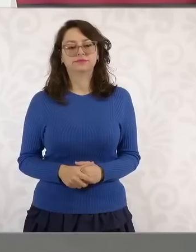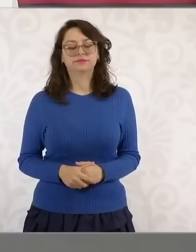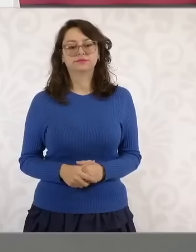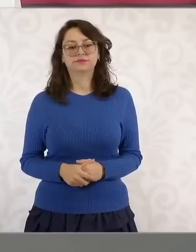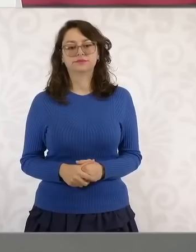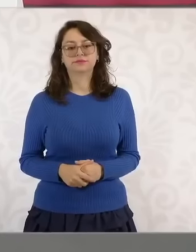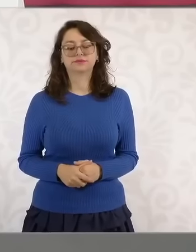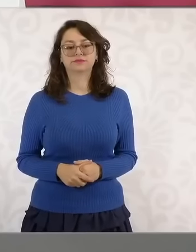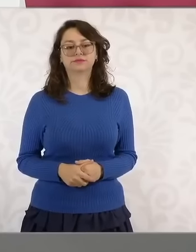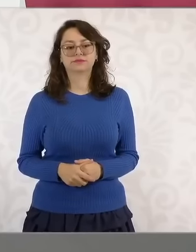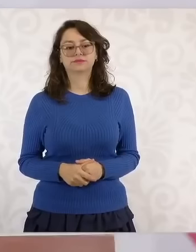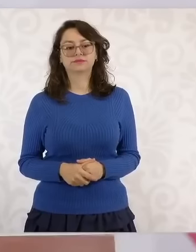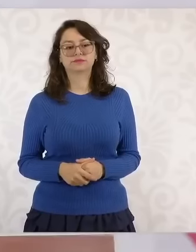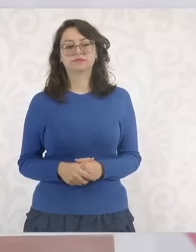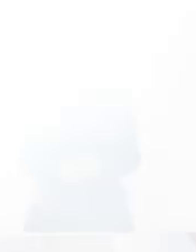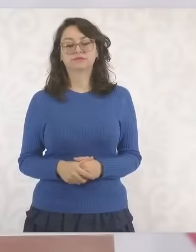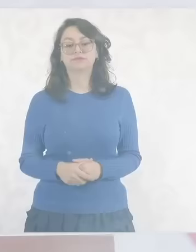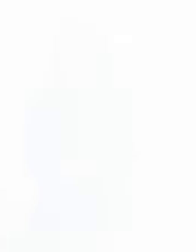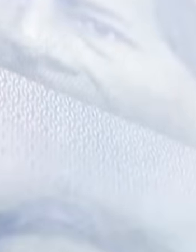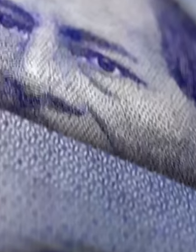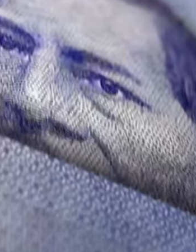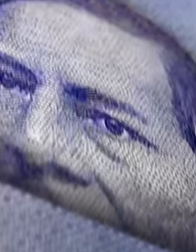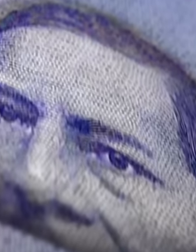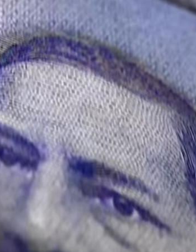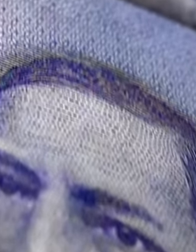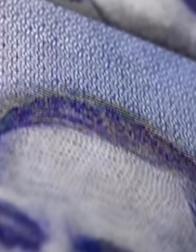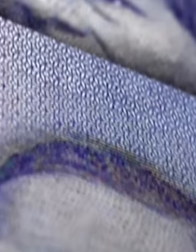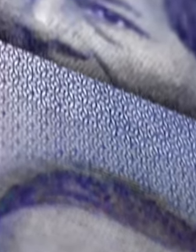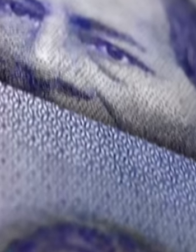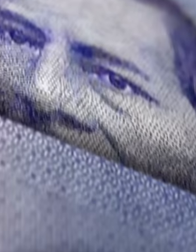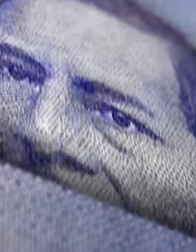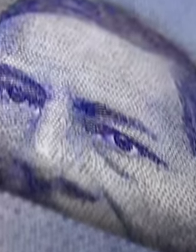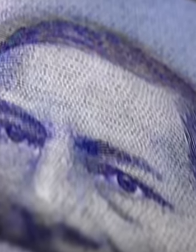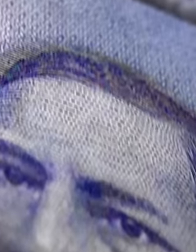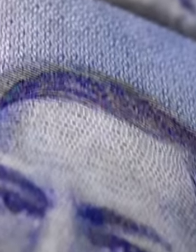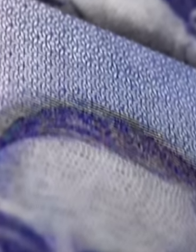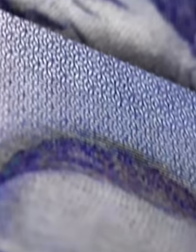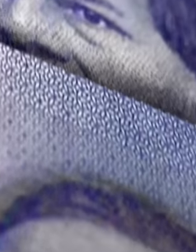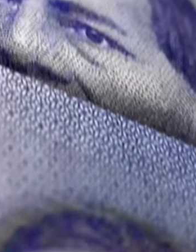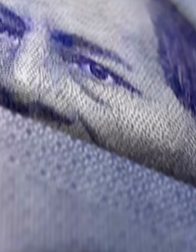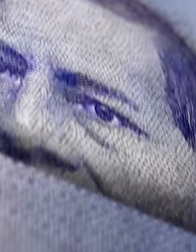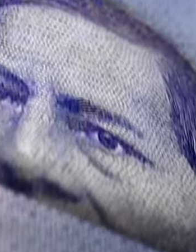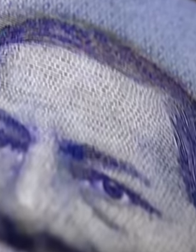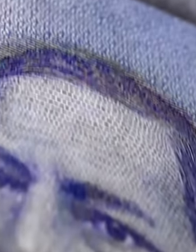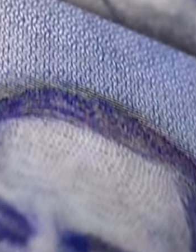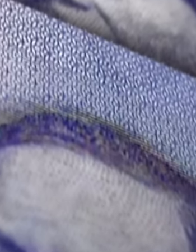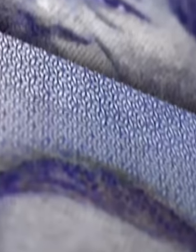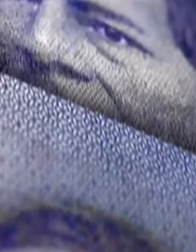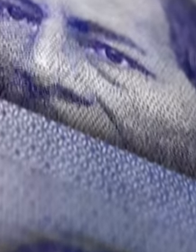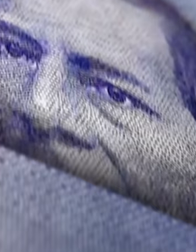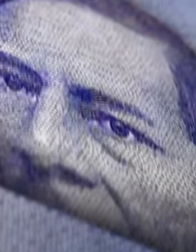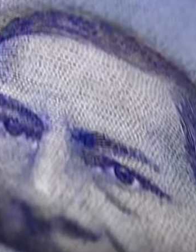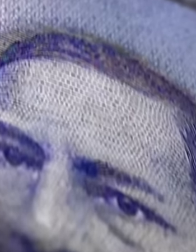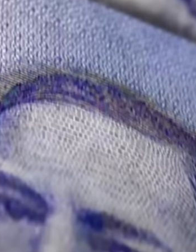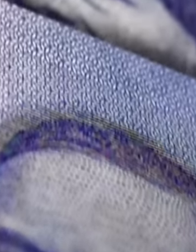2026 al menos 51,000 millones de pesos a Grupo Salinas. propiedad de Ricardo Salinas Pliego,